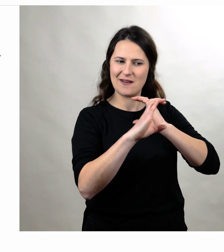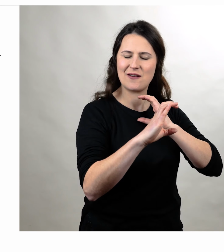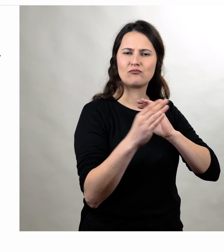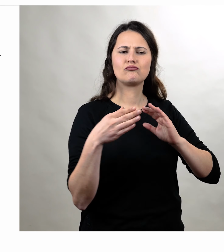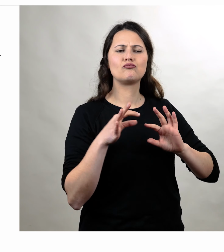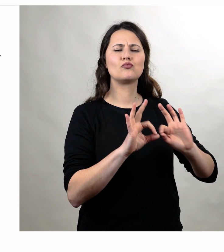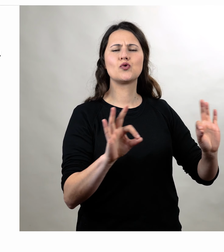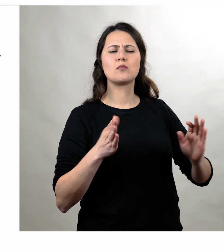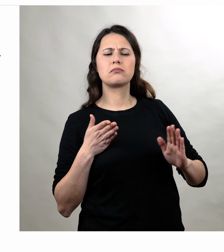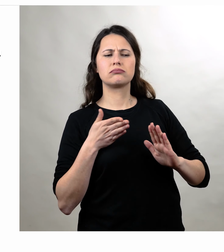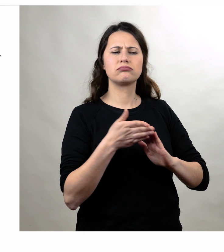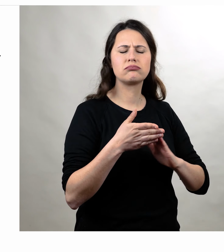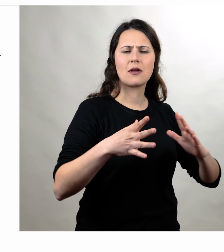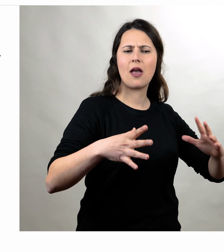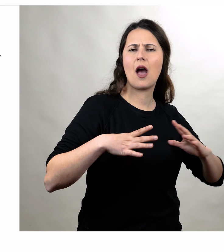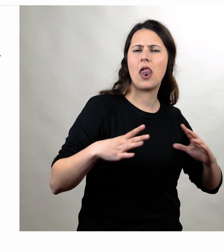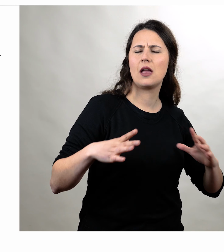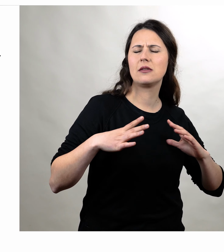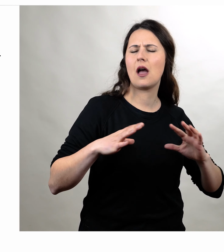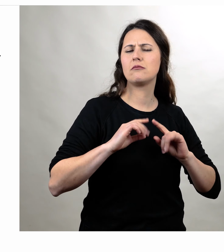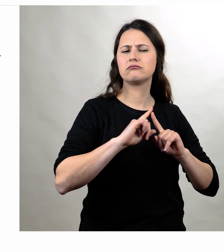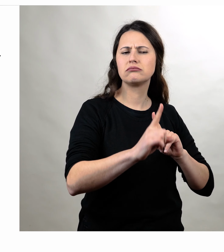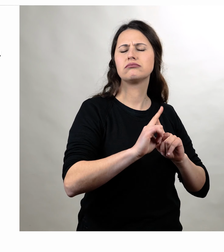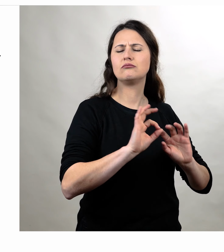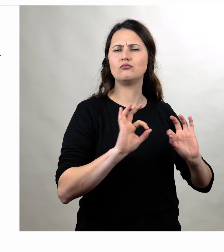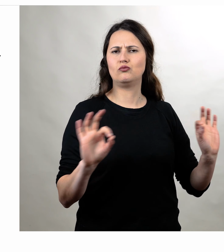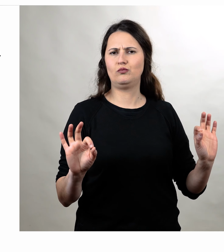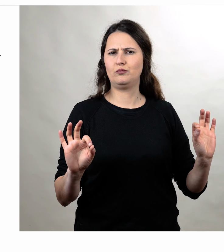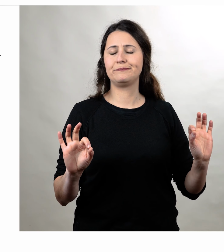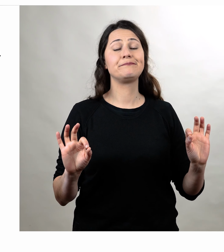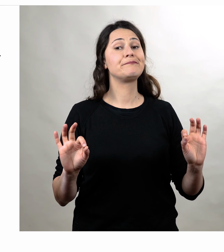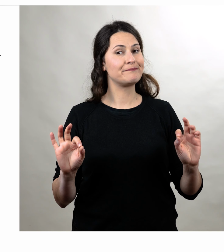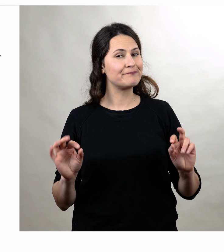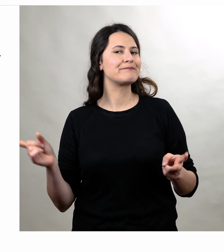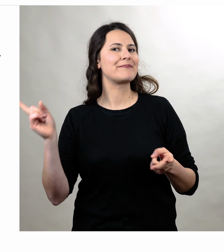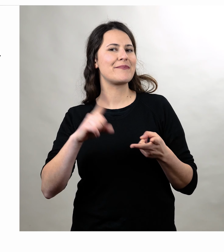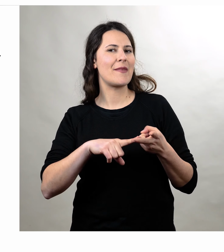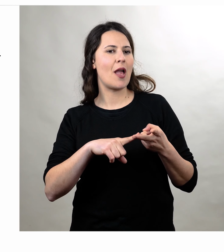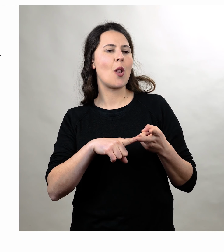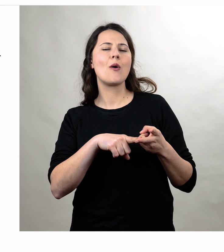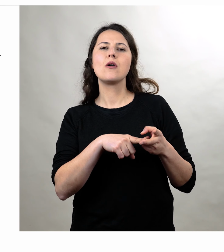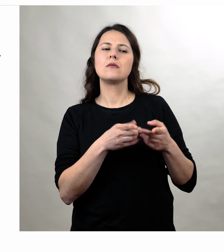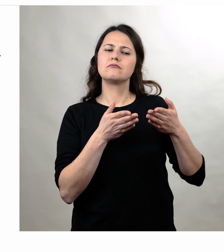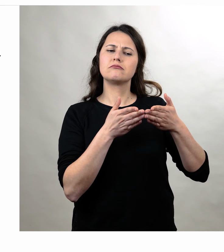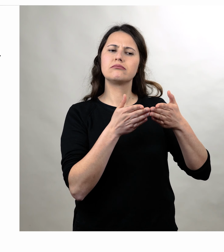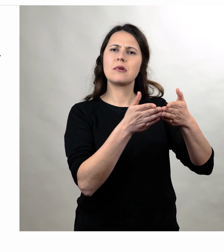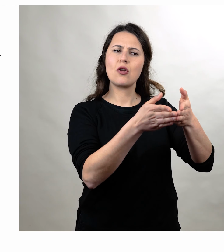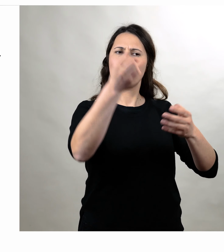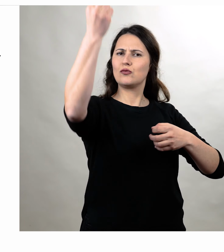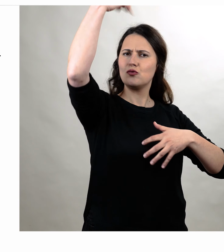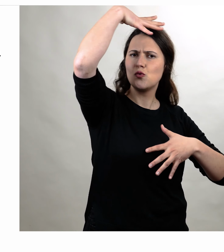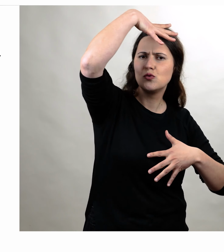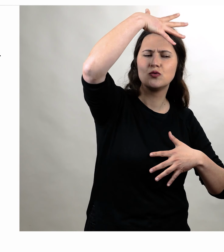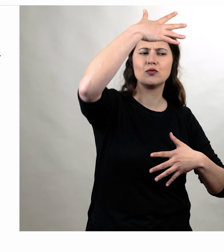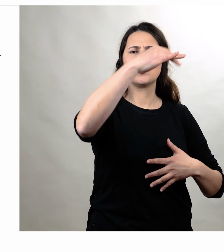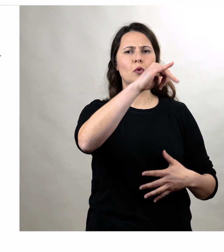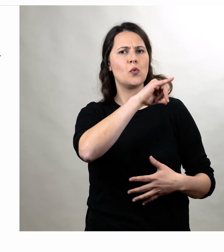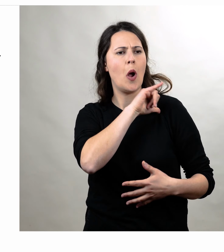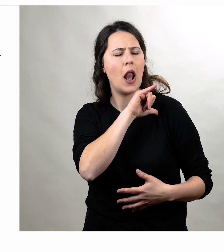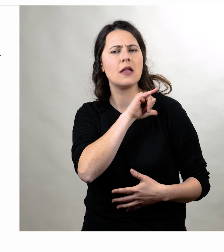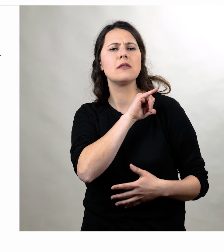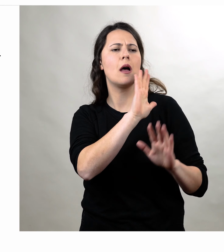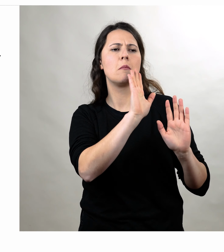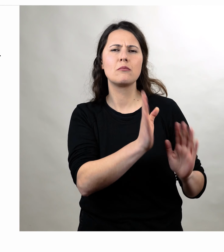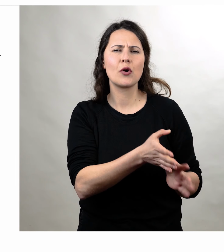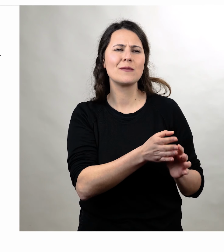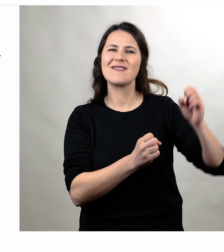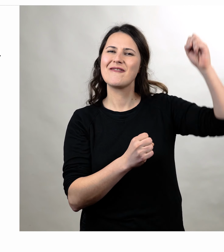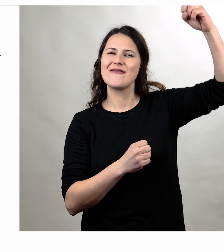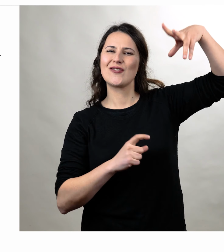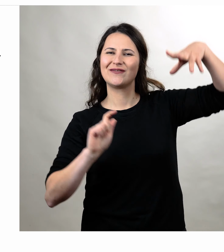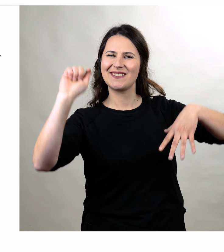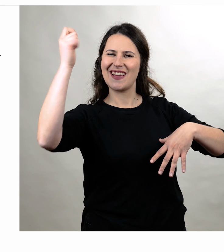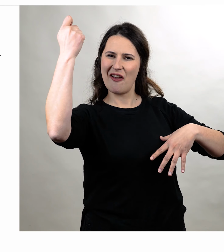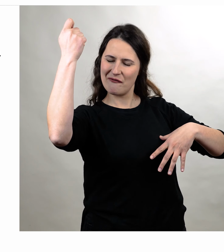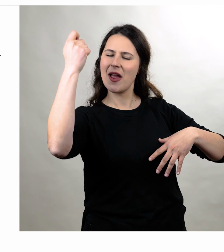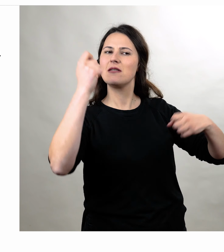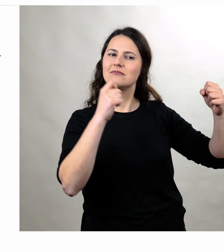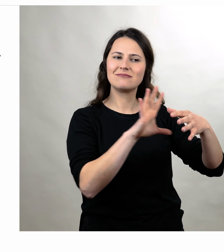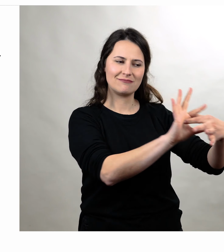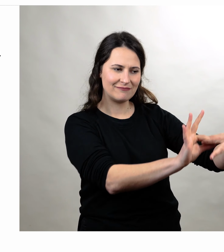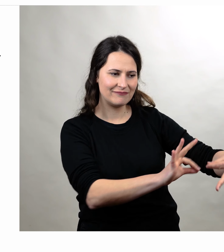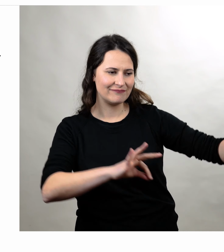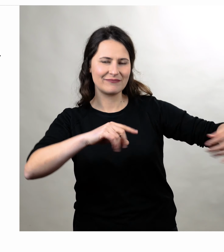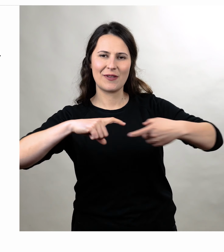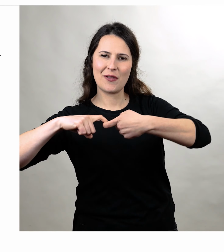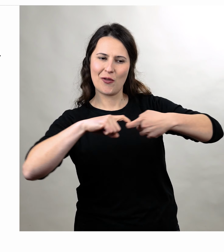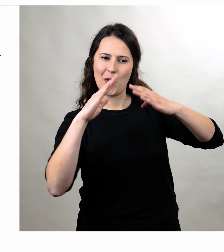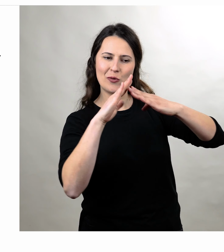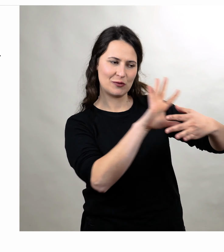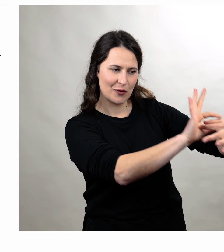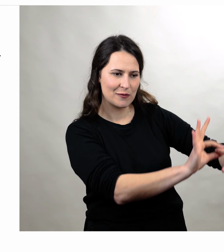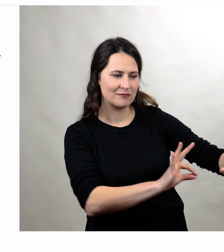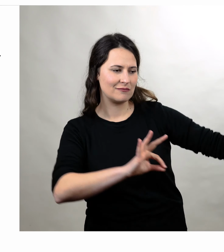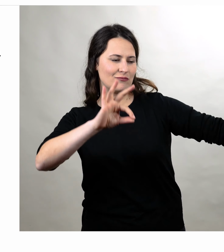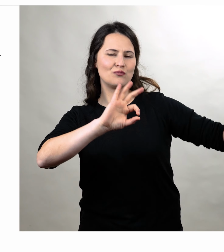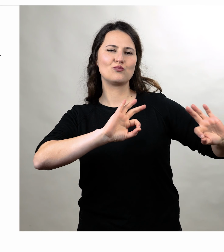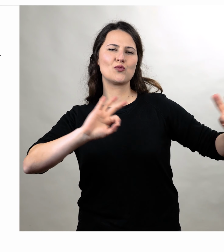Επίσης μπορούν να χρησιμοποιήσουν τα ντους και τις τουαλέτες του πλοίου, καθώς και παροχή ηλεκτρικού ρεύματος για το τροχόσπιτό τους.